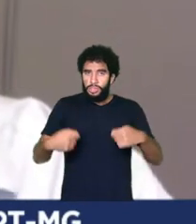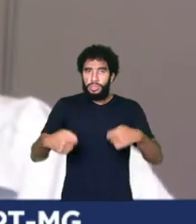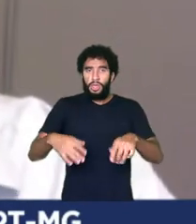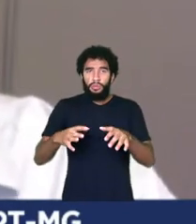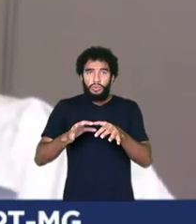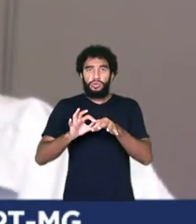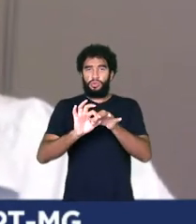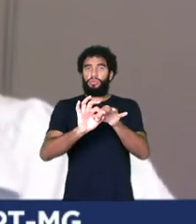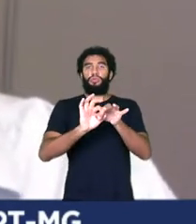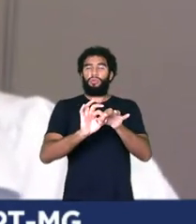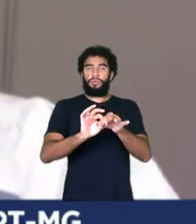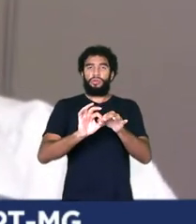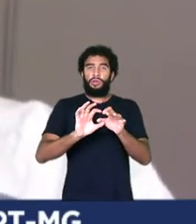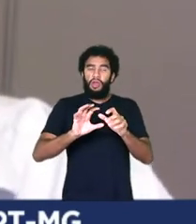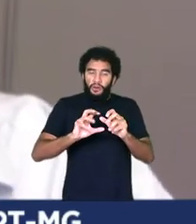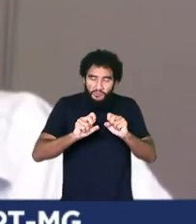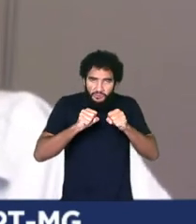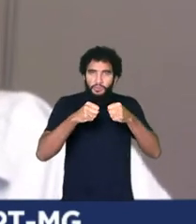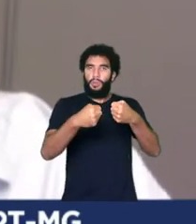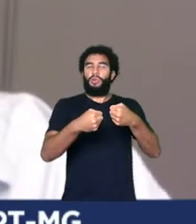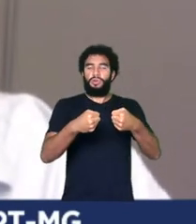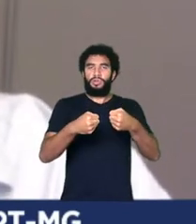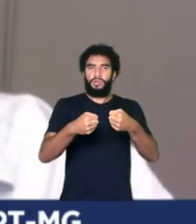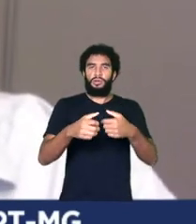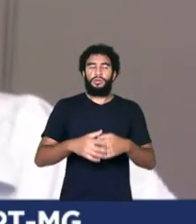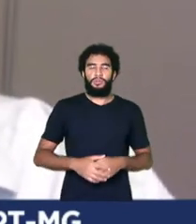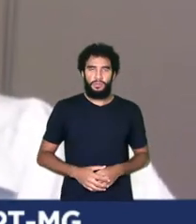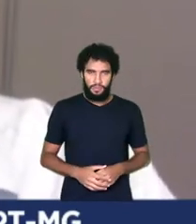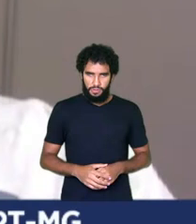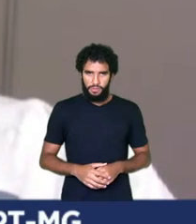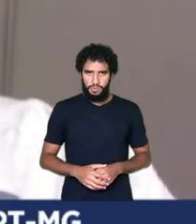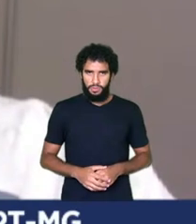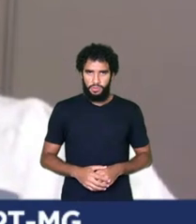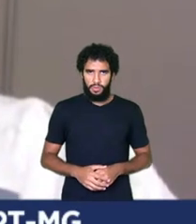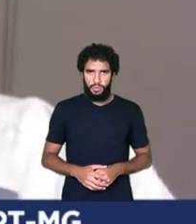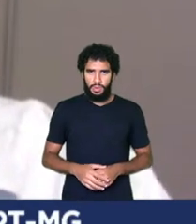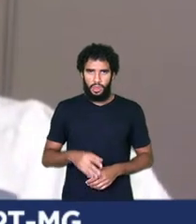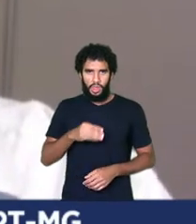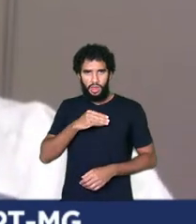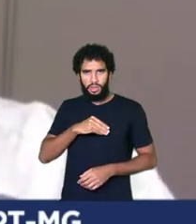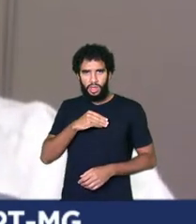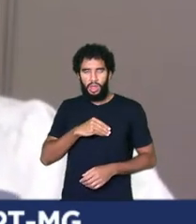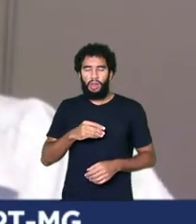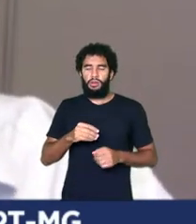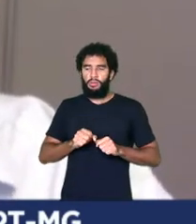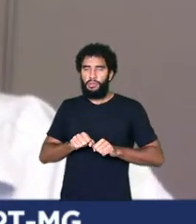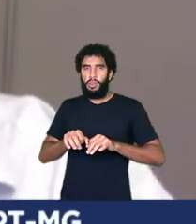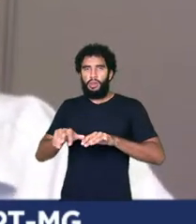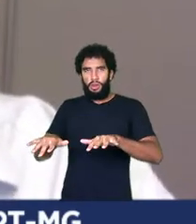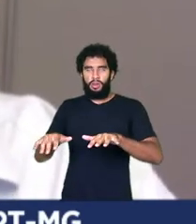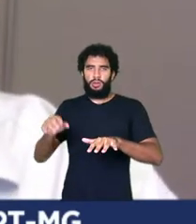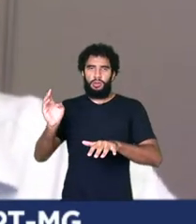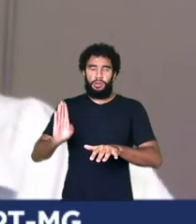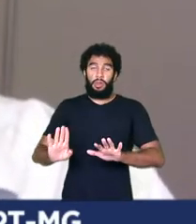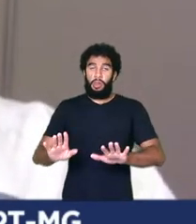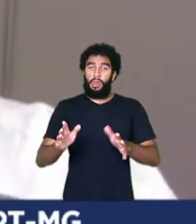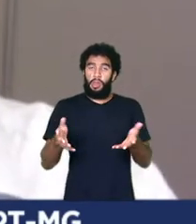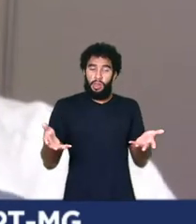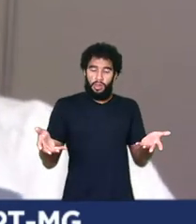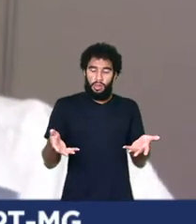TEMOS QUE UNIR FORÇAS CONTRA ESSE GOVERNO GENOCIDA, FAZER DISTRIBUIÇÃO DE RENDA NO PAÍS. FELIZMENTE NÓS TEMOS ELEIÇÕES NESTE ANO. NÃO É É TOA QUE O PRESIDENTE LULA